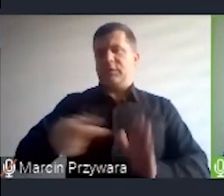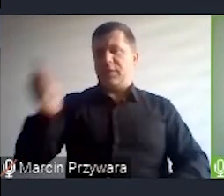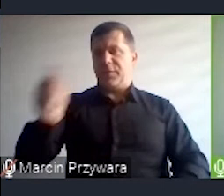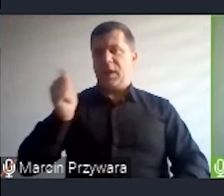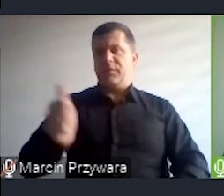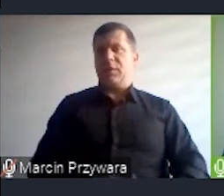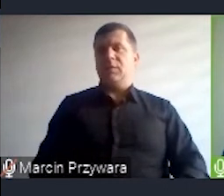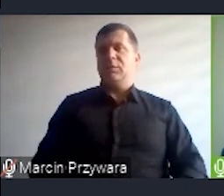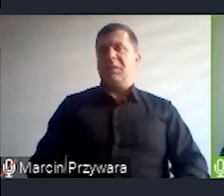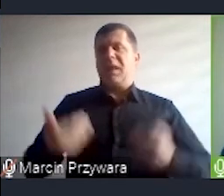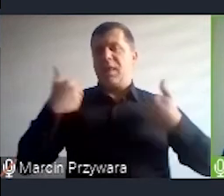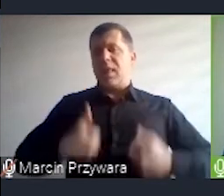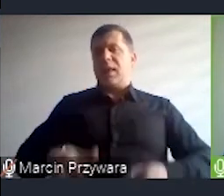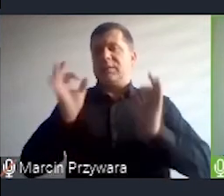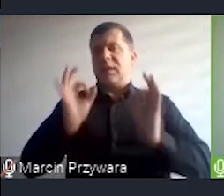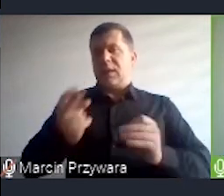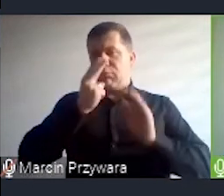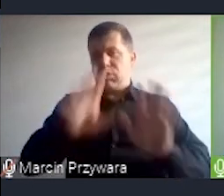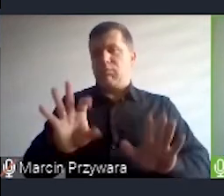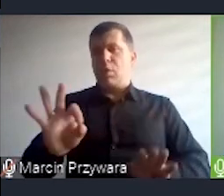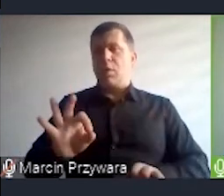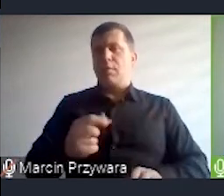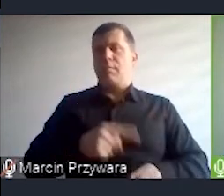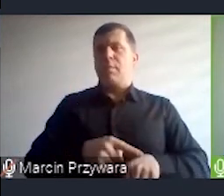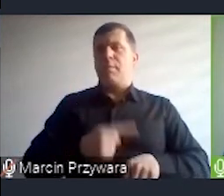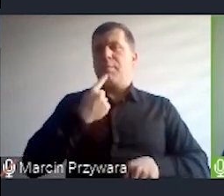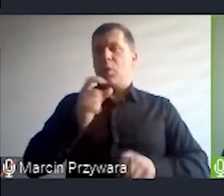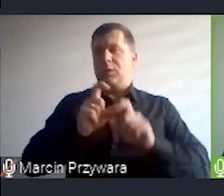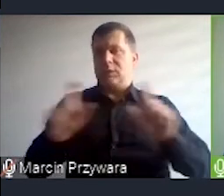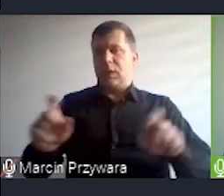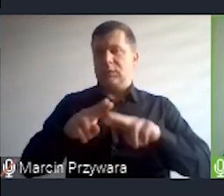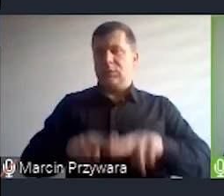Nie chcę wam teraz pokazywać, bo jesteśmy mocno ograniczeni czasem.